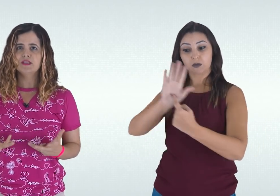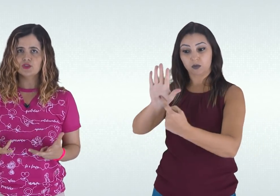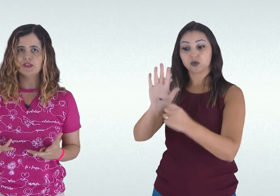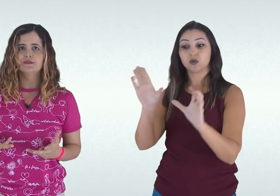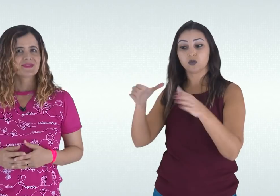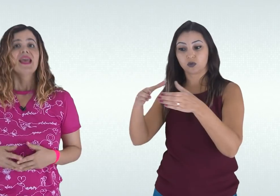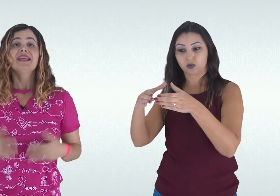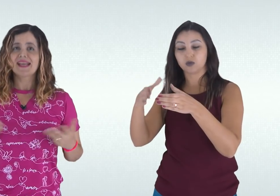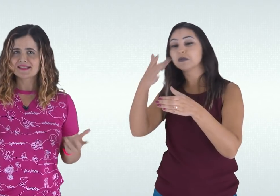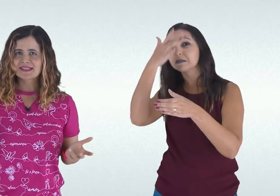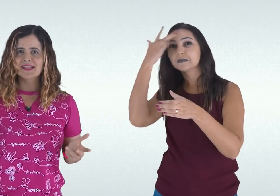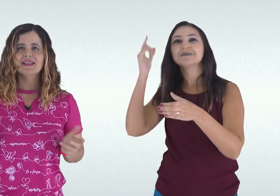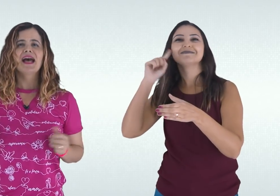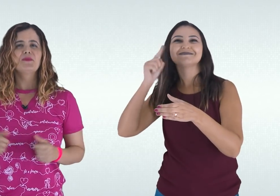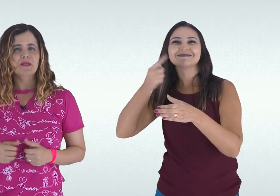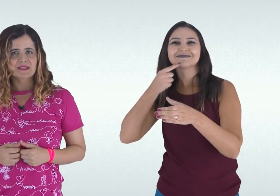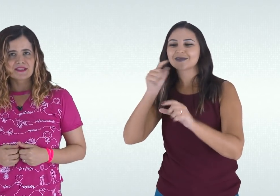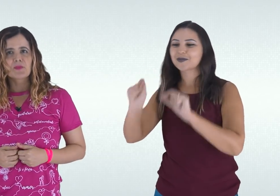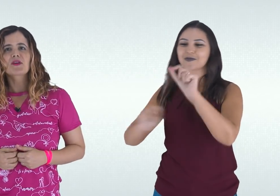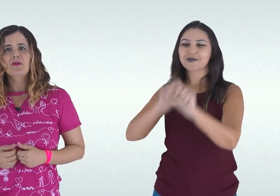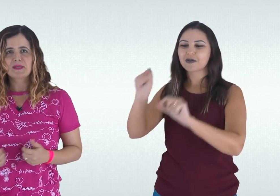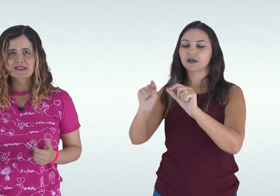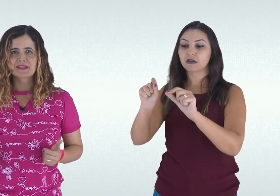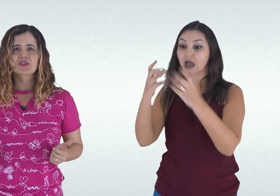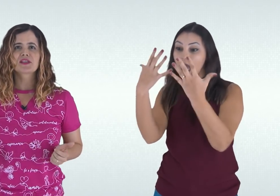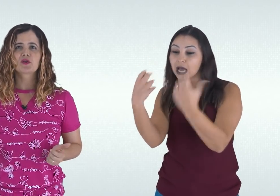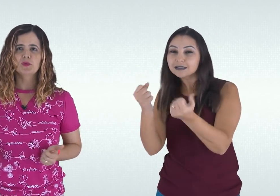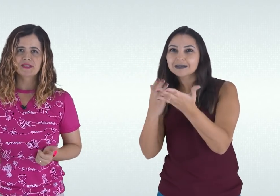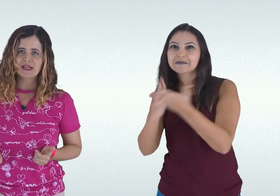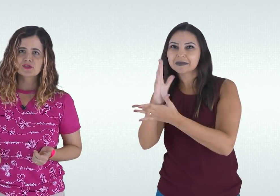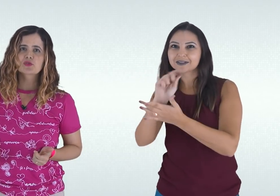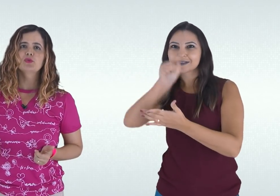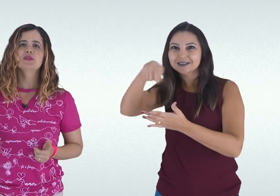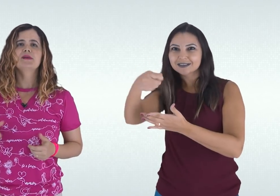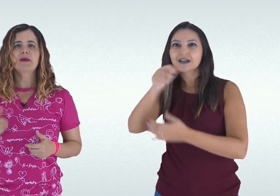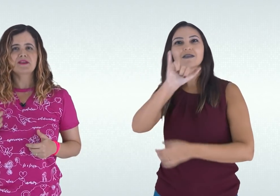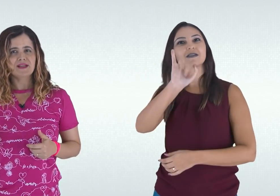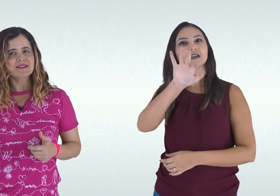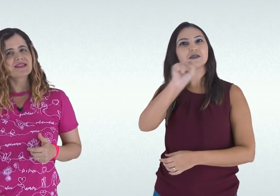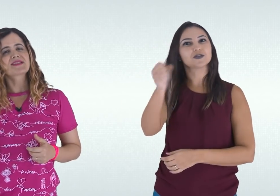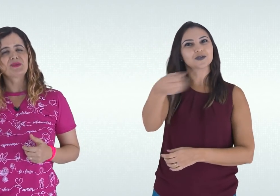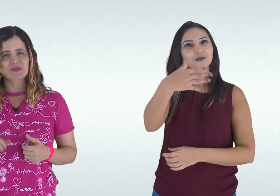E assim, apresentamos ao representante da comunidade surda para a validação do sinal.